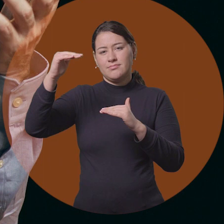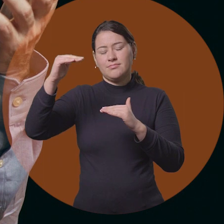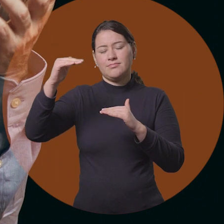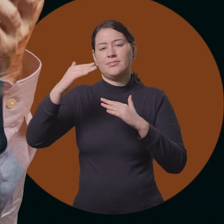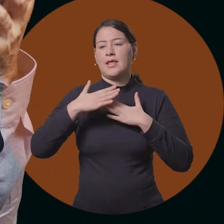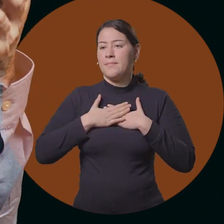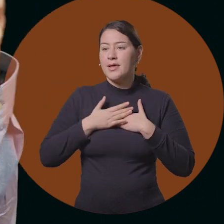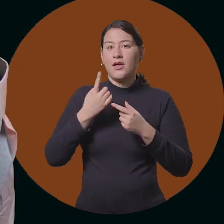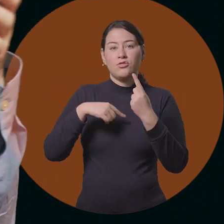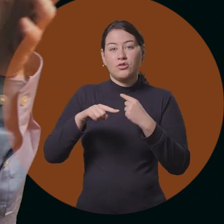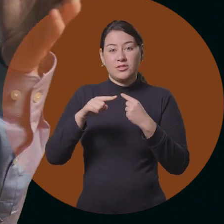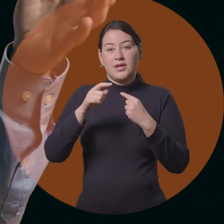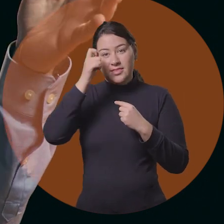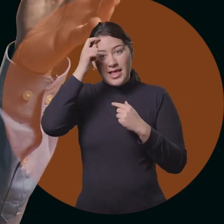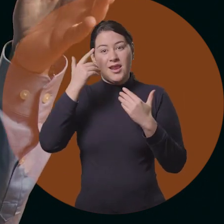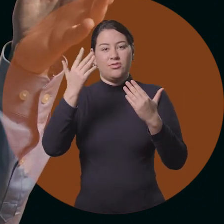Entonces, el talento está desigualmente distribuido.